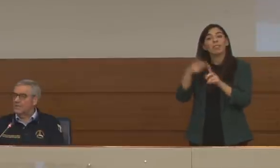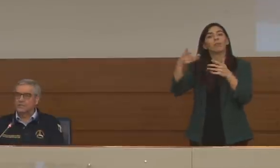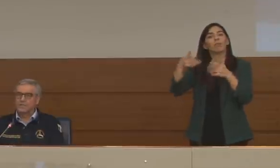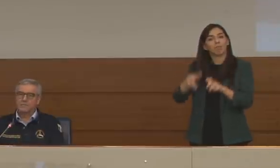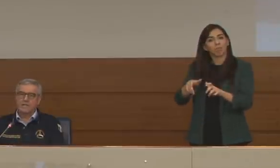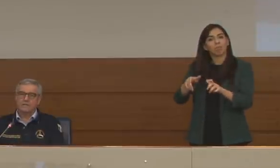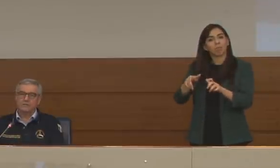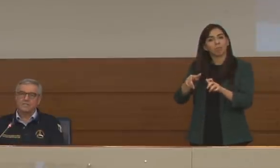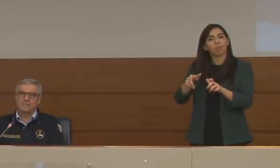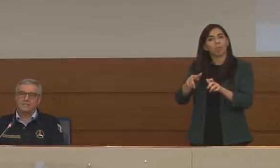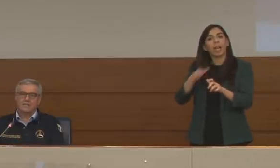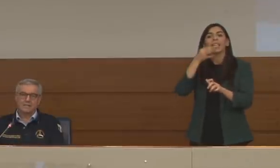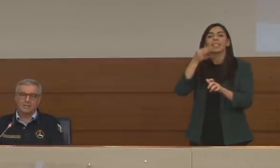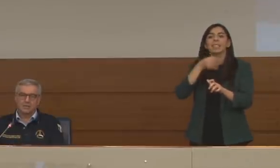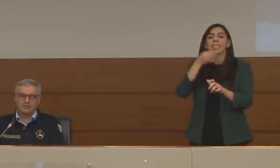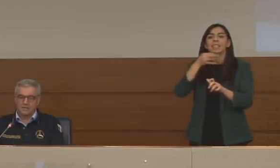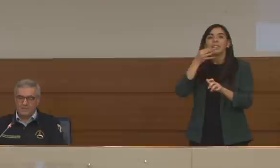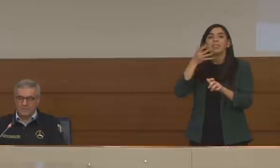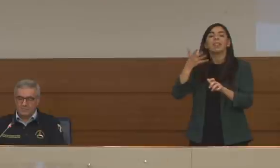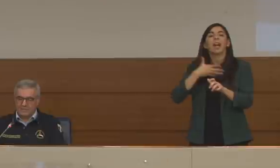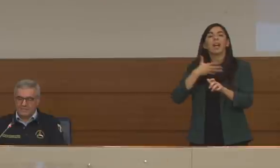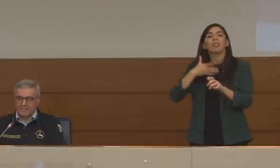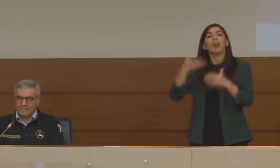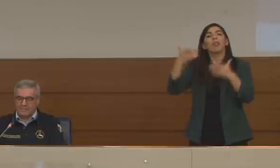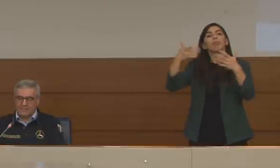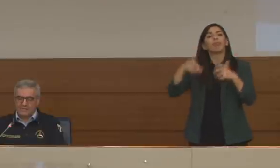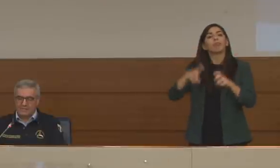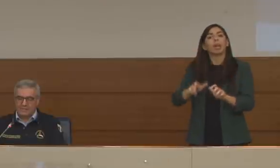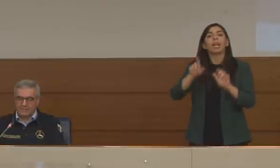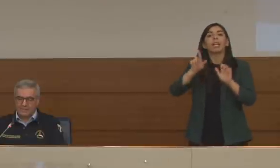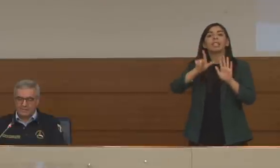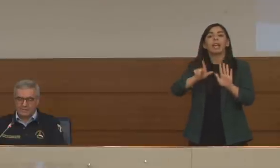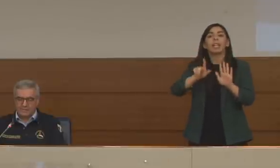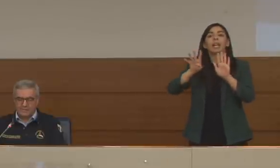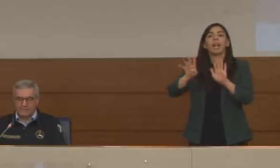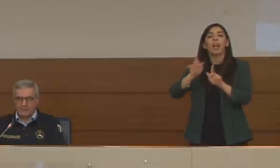alleggerimento di 79 pazienti dalla terapia intensiva.